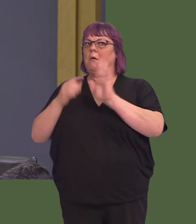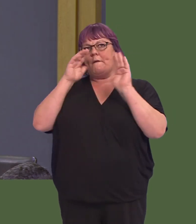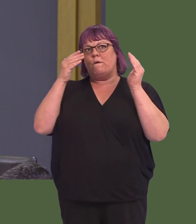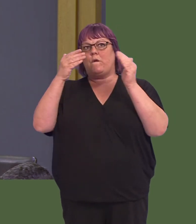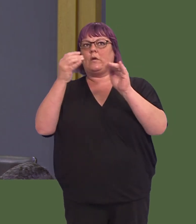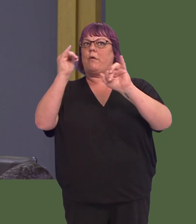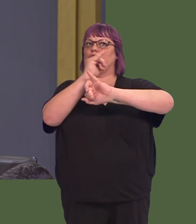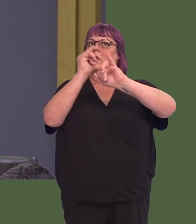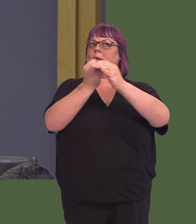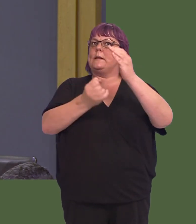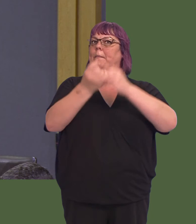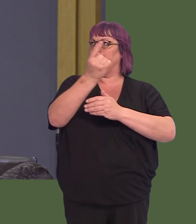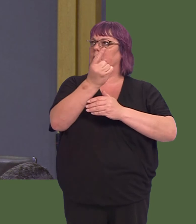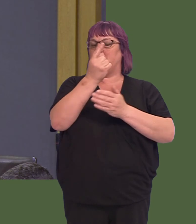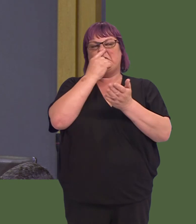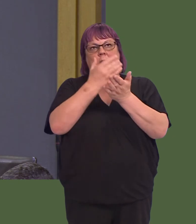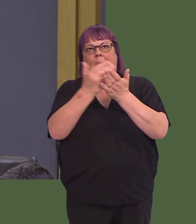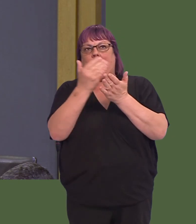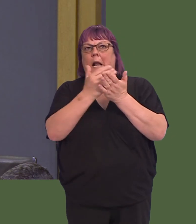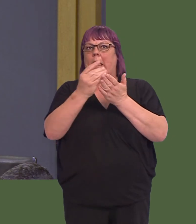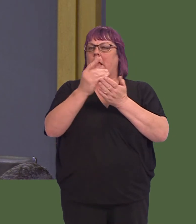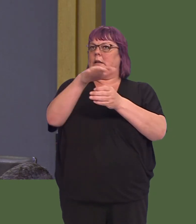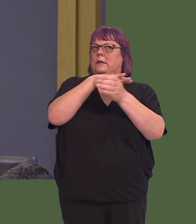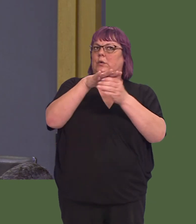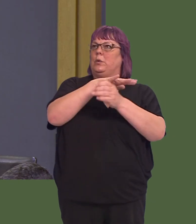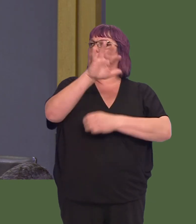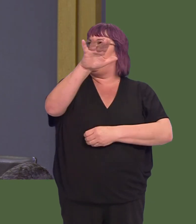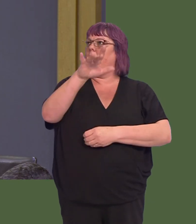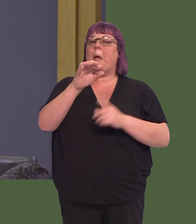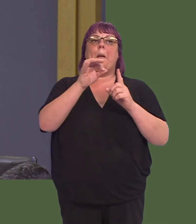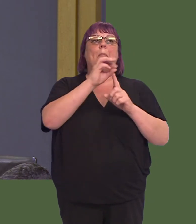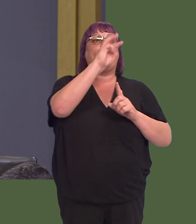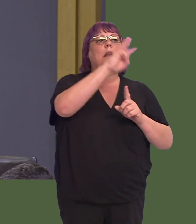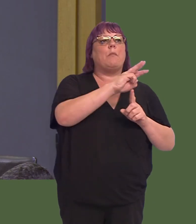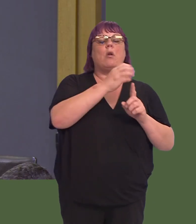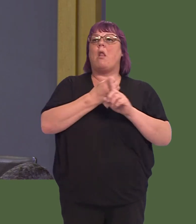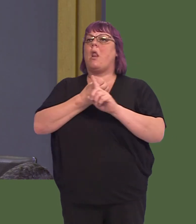yn glir iawn. Fe gafwyd cytundeb rhwng Plaid Cymru a Llafur a neilltuwyd £7 miliwn y flwyddyn tuag at